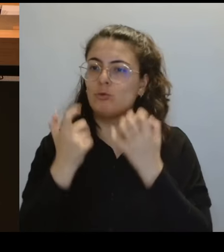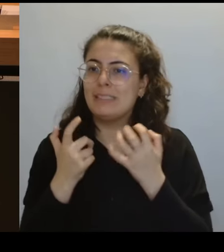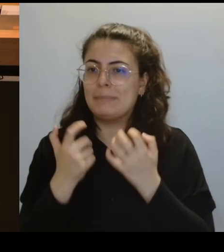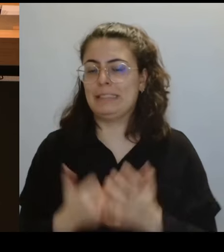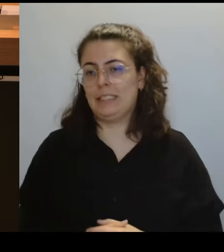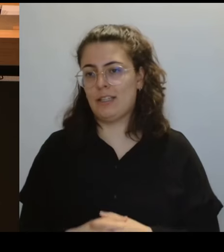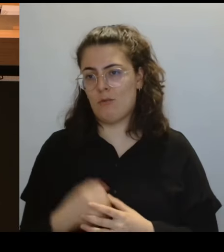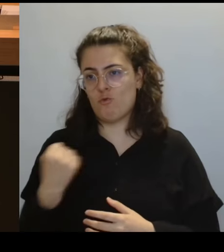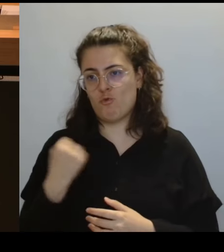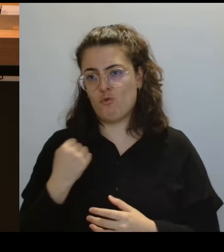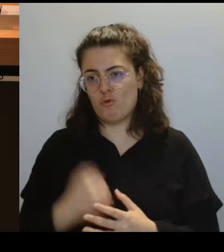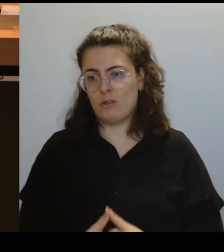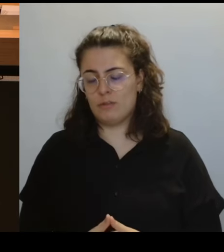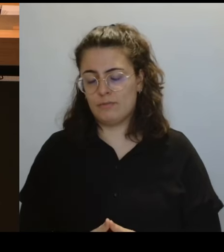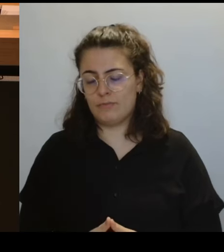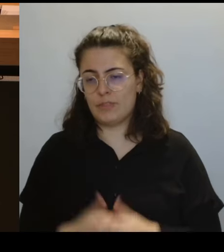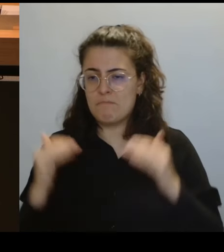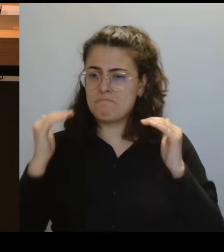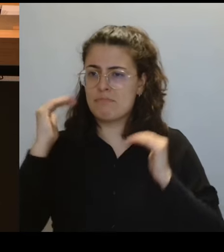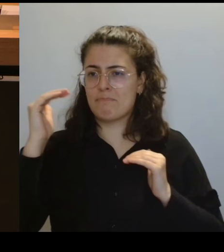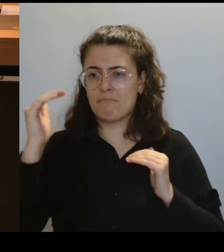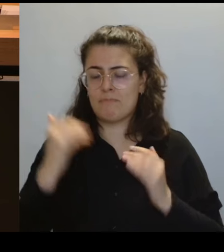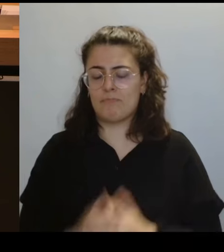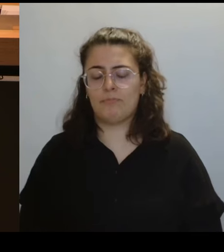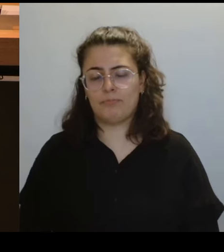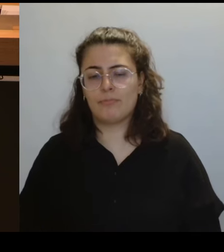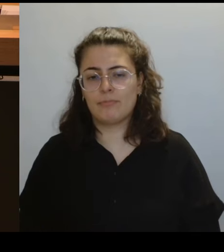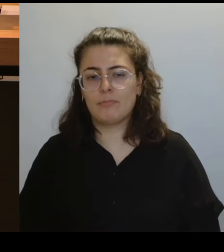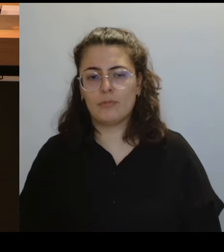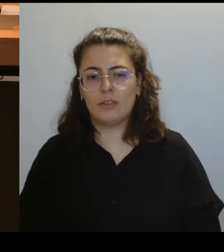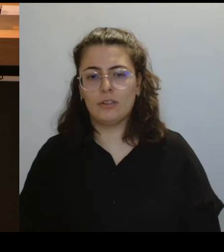Meine Damen und Herren, Barrierefreiheit, Unterkünfte für